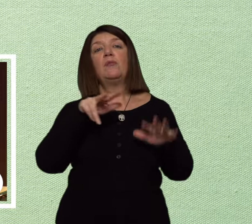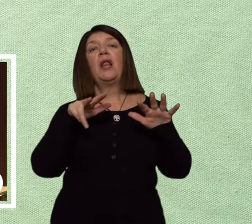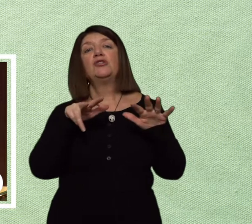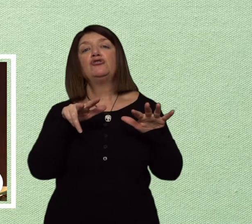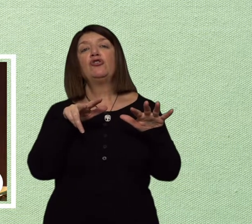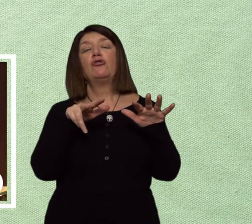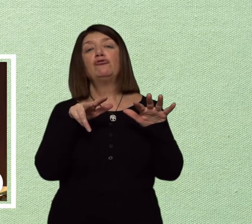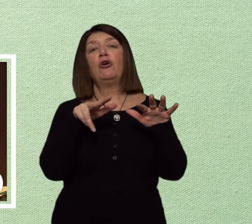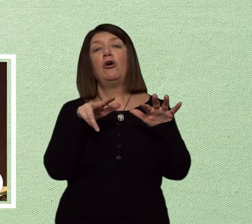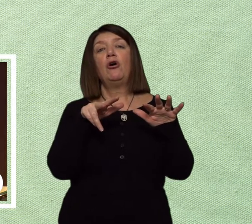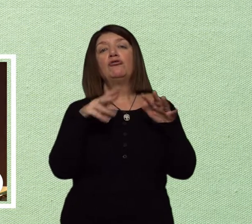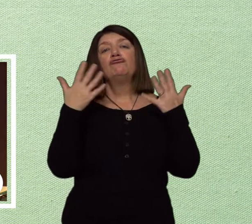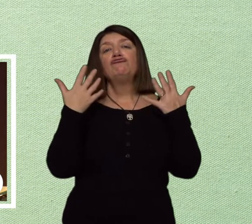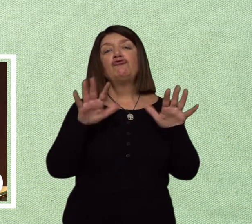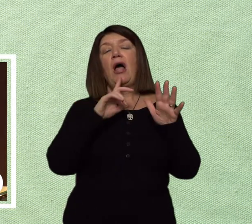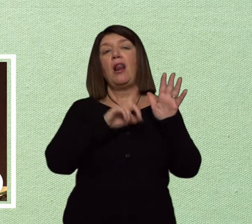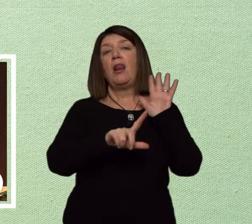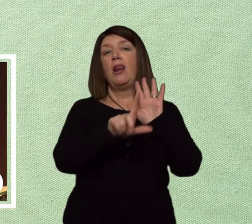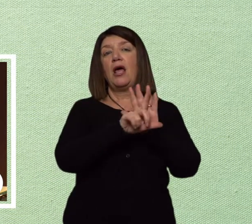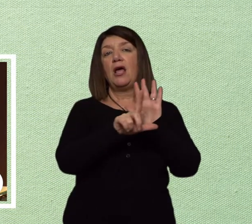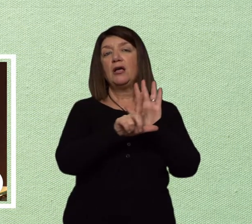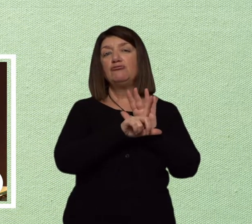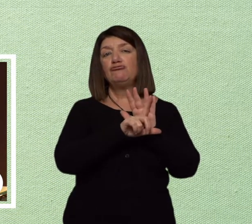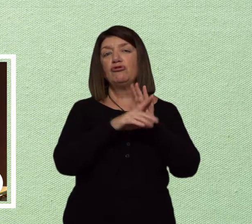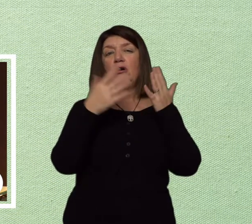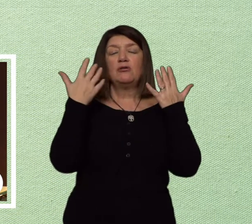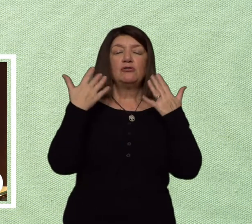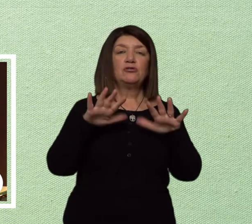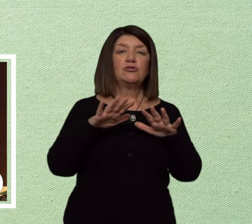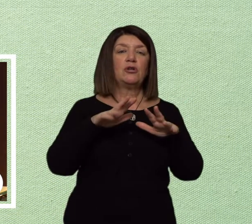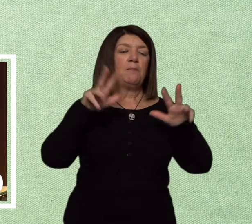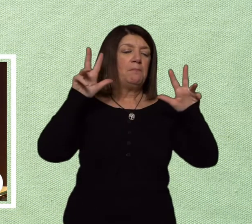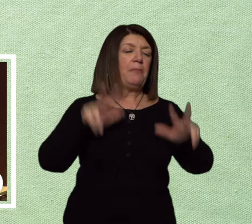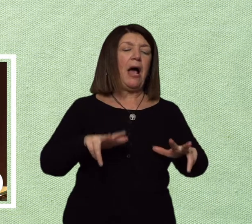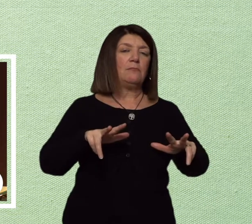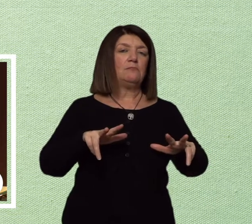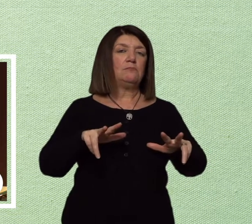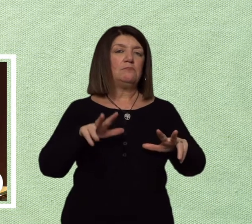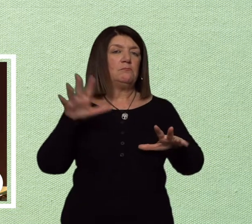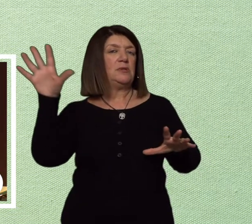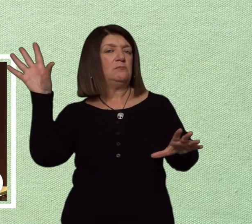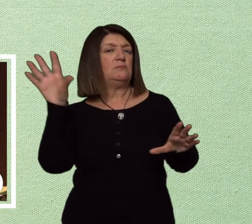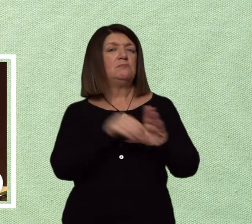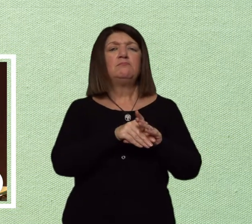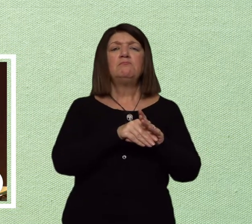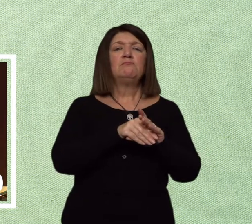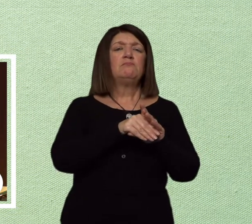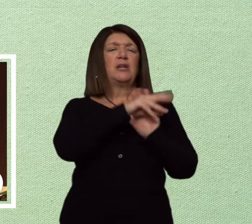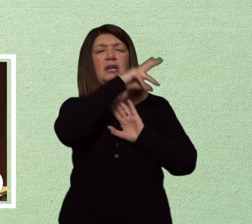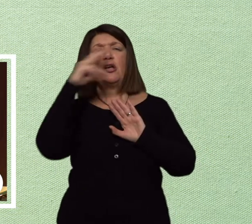stata una legge che ha definitivamente inserito il concetto di genere nel sistema sanitario